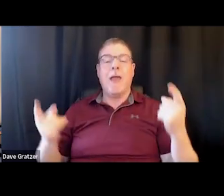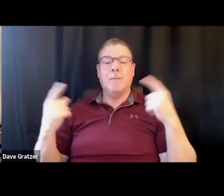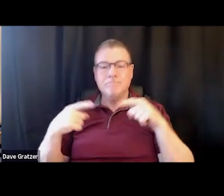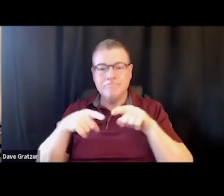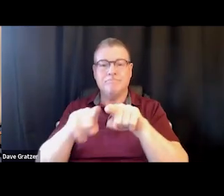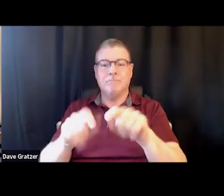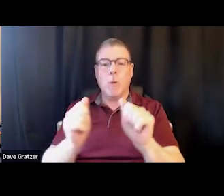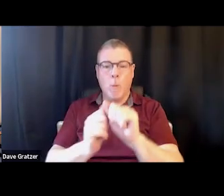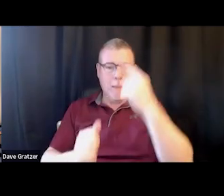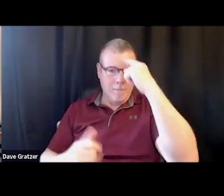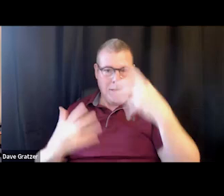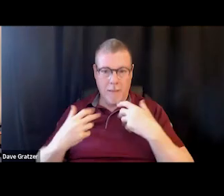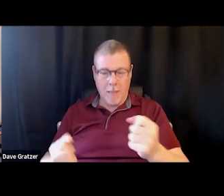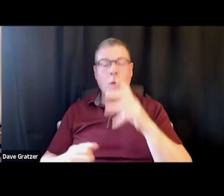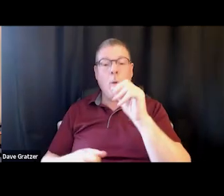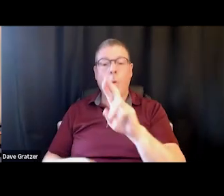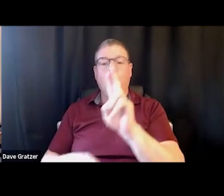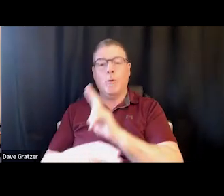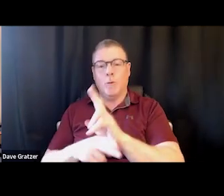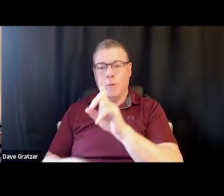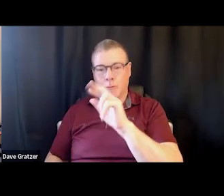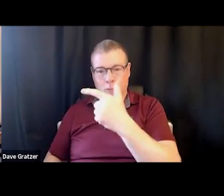con condiciones de salud mental o uso de sustancias.